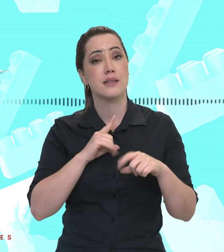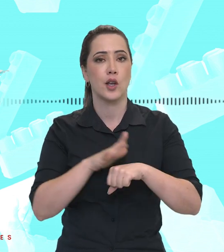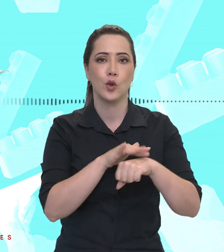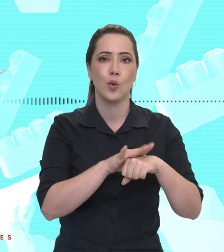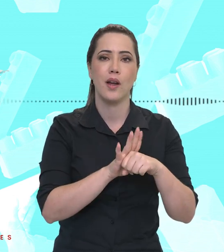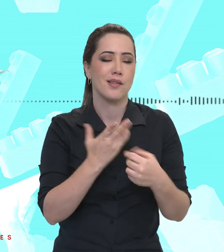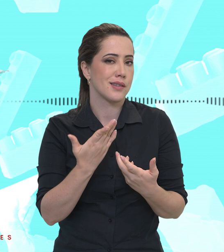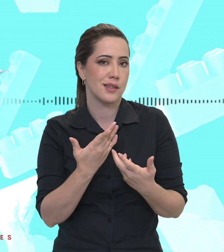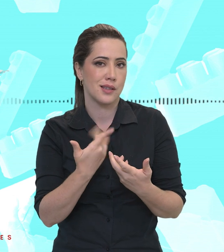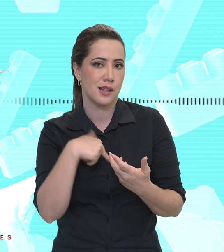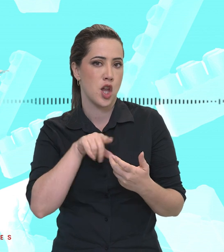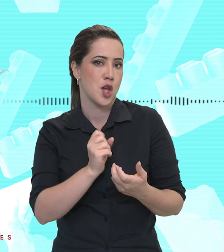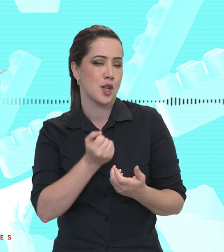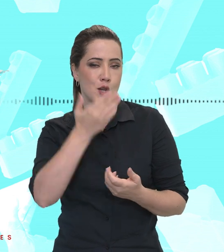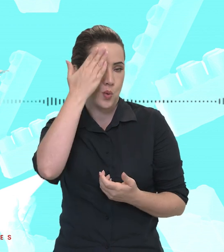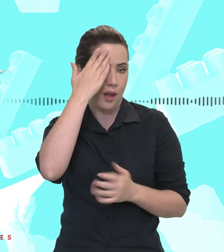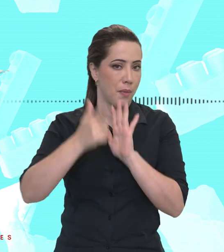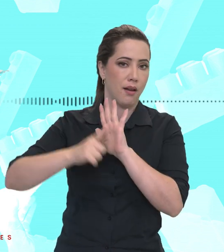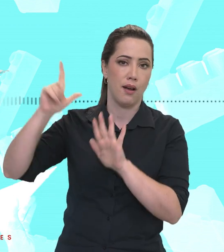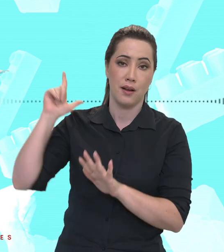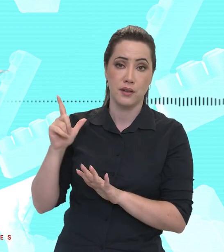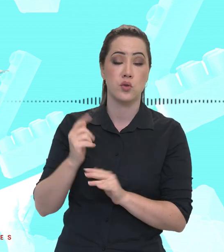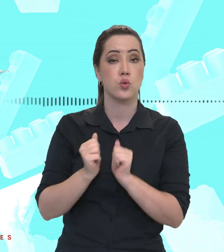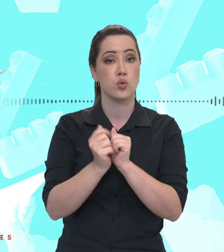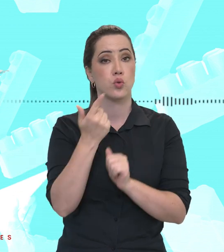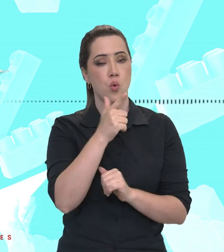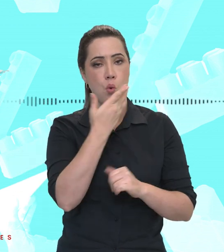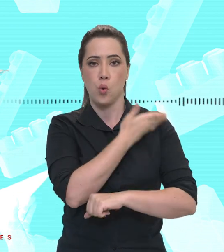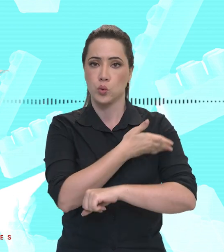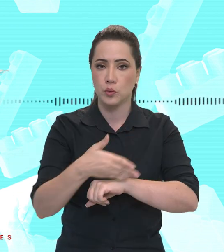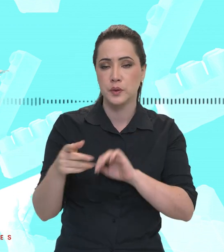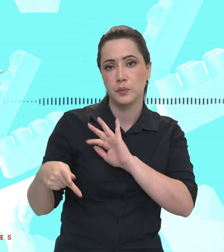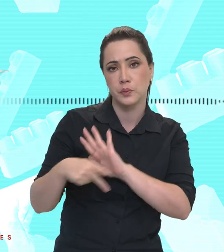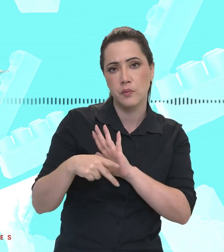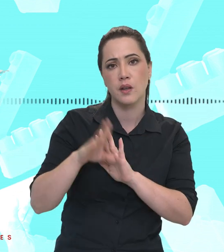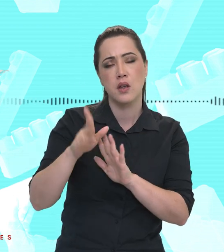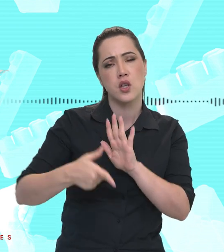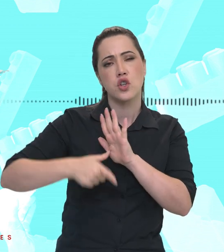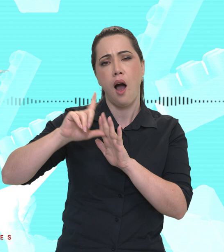e TDAH. Essa associação de Tourette com outros transtornos comportamentais e psiquiátricos